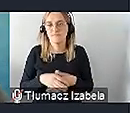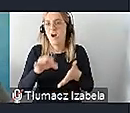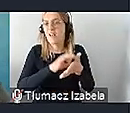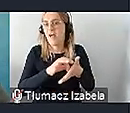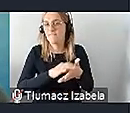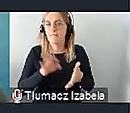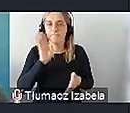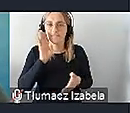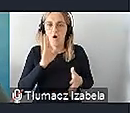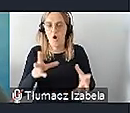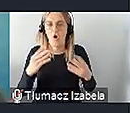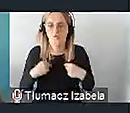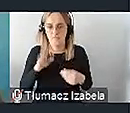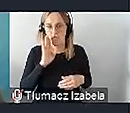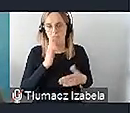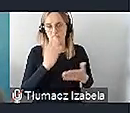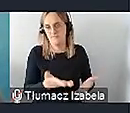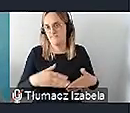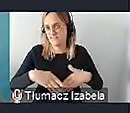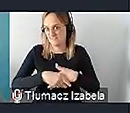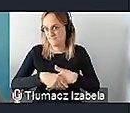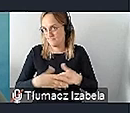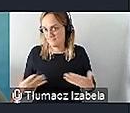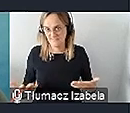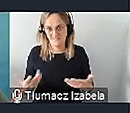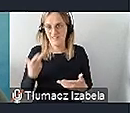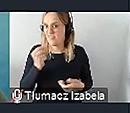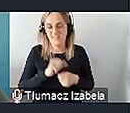to pewnie dostaną państwo taki rysunek. Nie jest on zły,